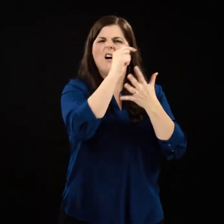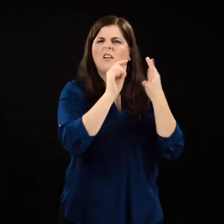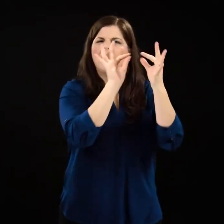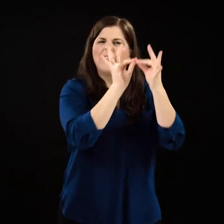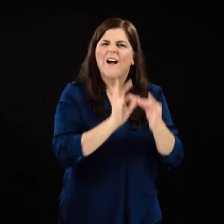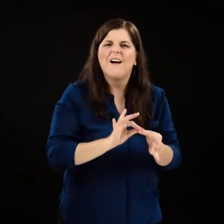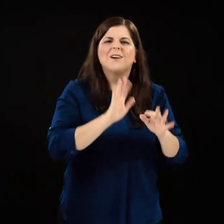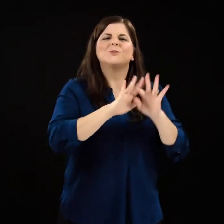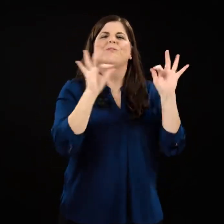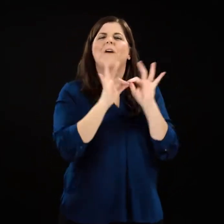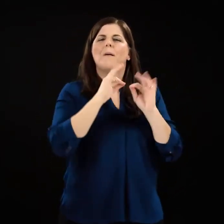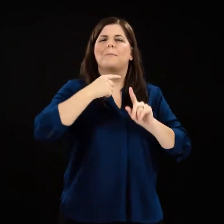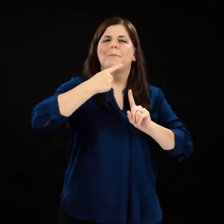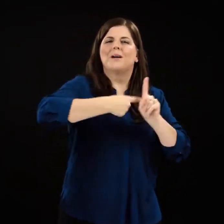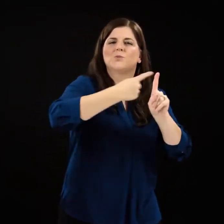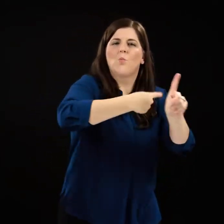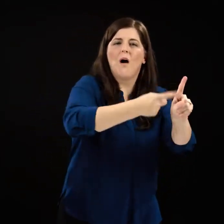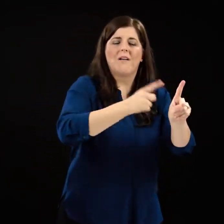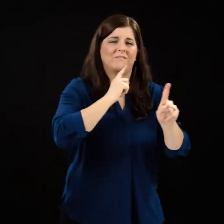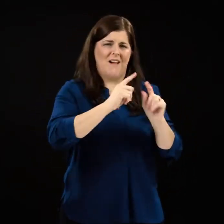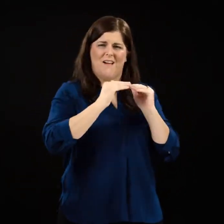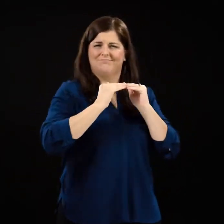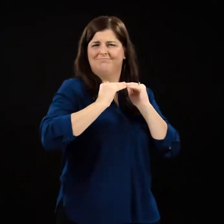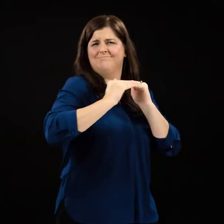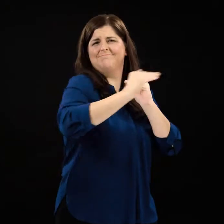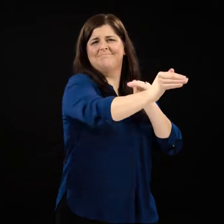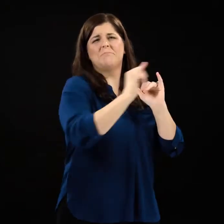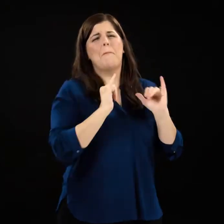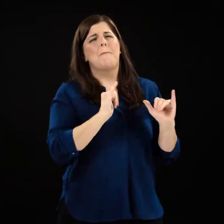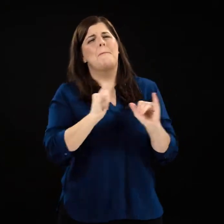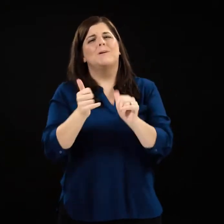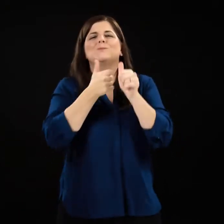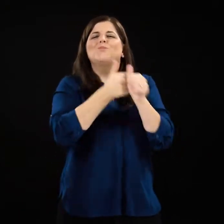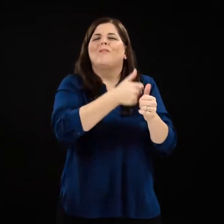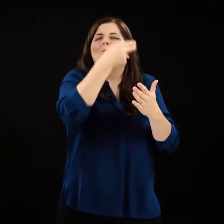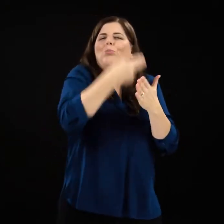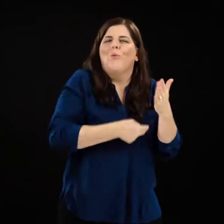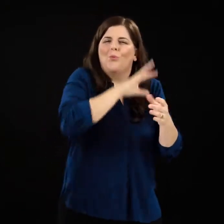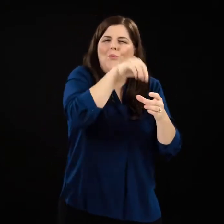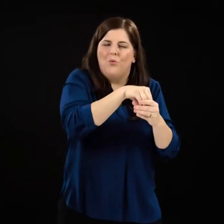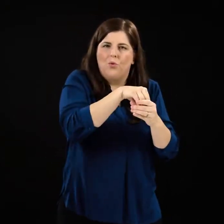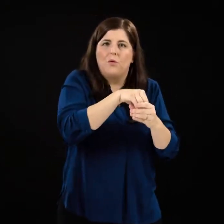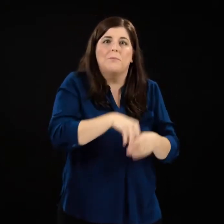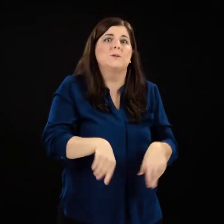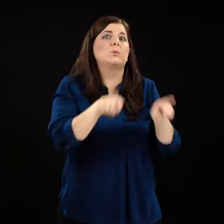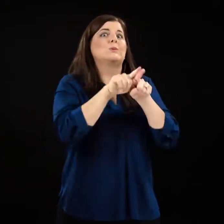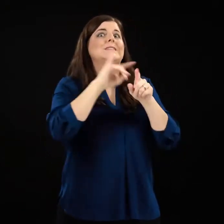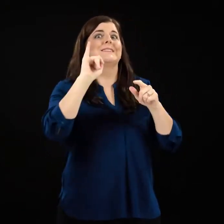2. « Frais supplémentaires non récurrents » désigne les frais ponctuels.